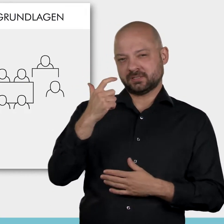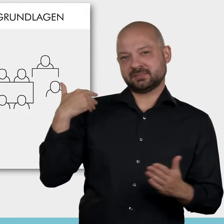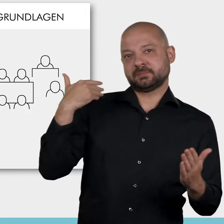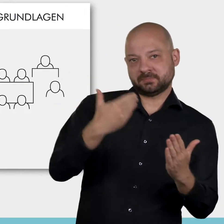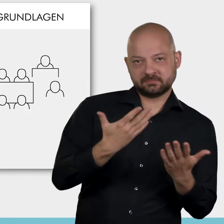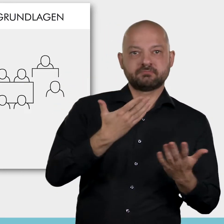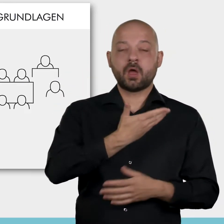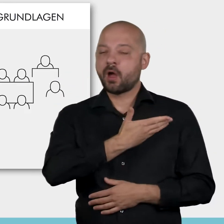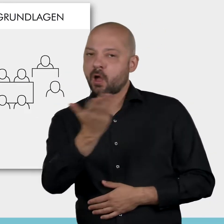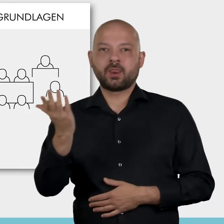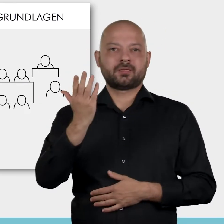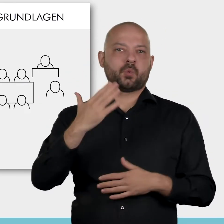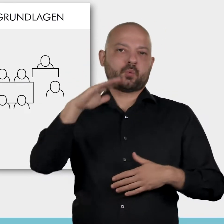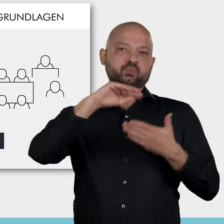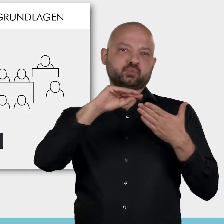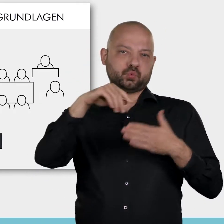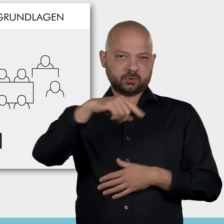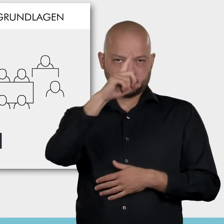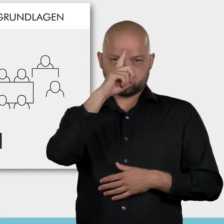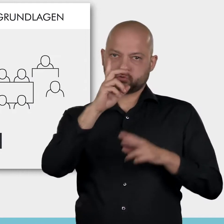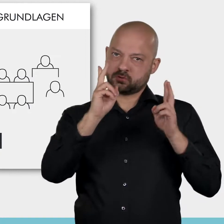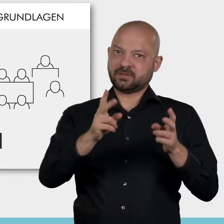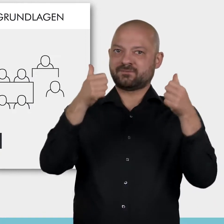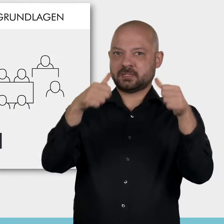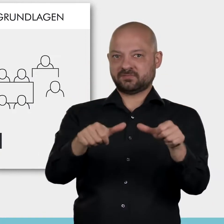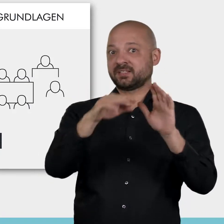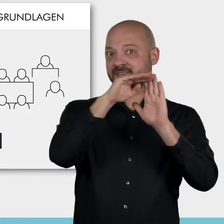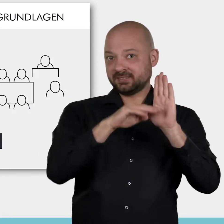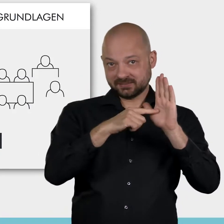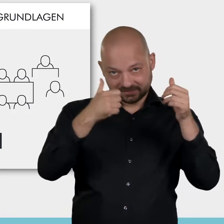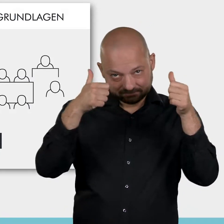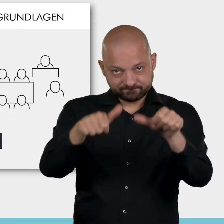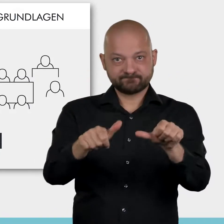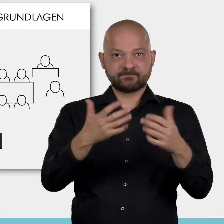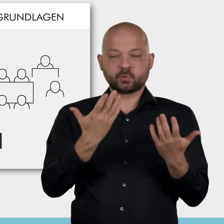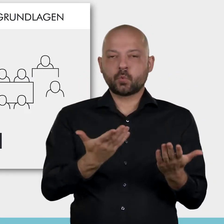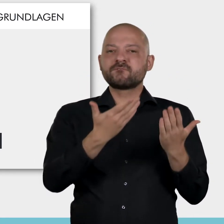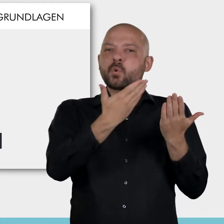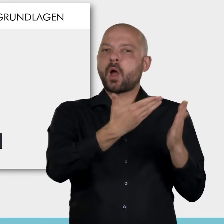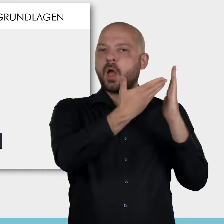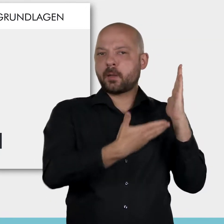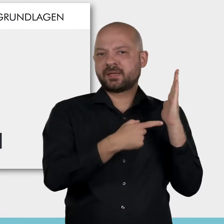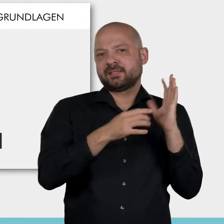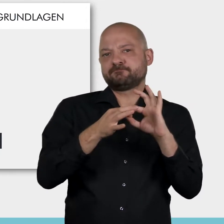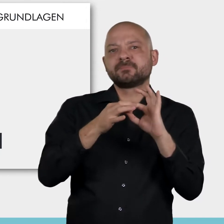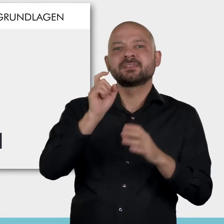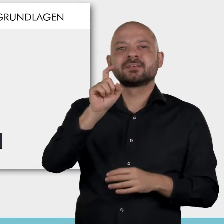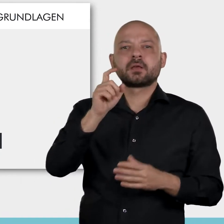gesetzlich dazu verpflichtet, Vorgaben zur Digitalen Barrierefreiheit umzusetzen. Kurz gesagt geht es darum,